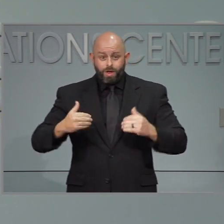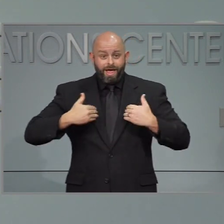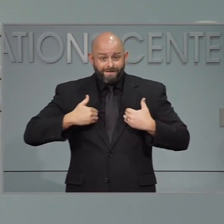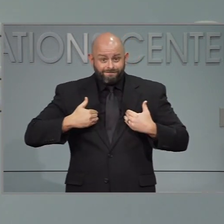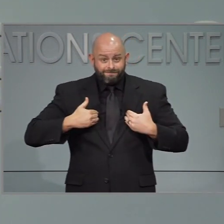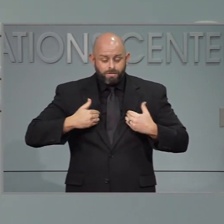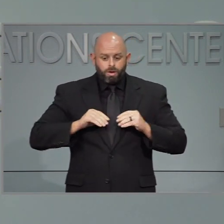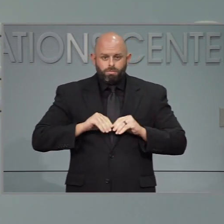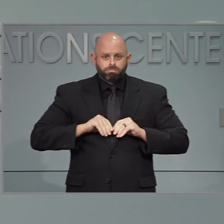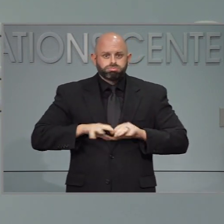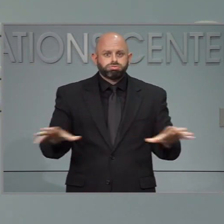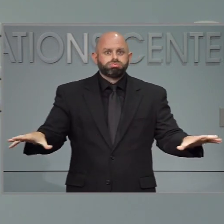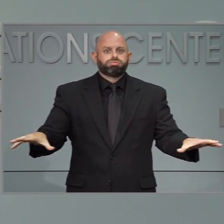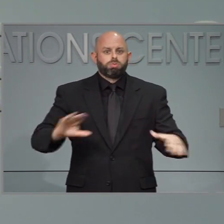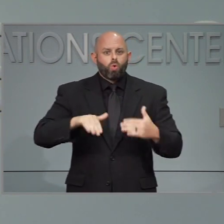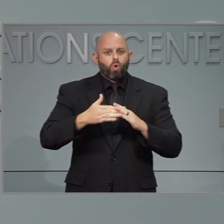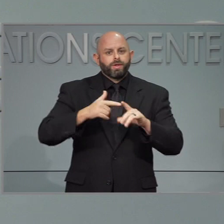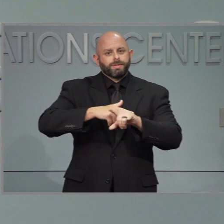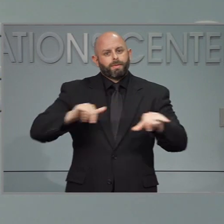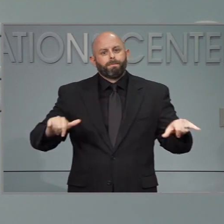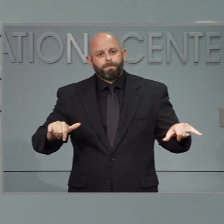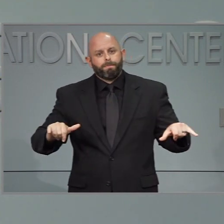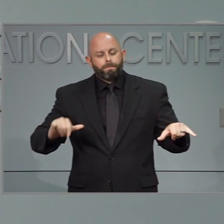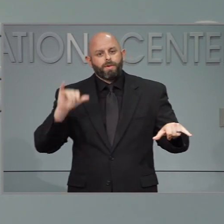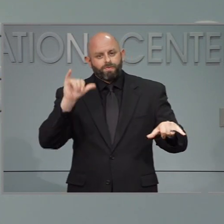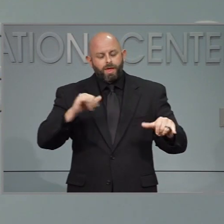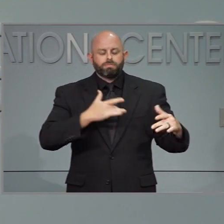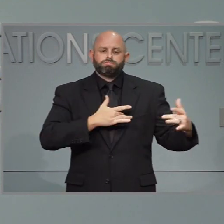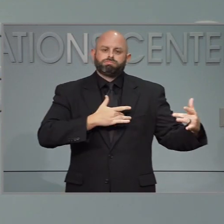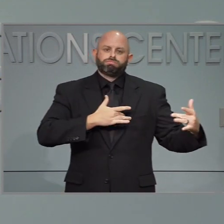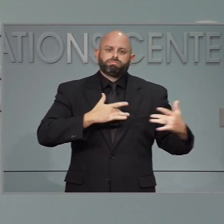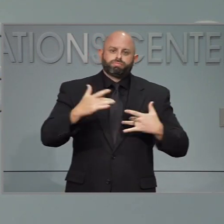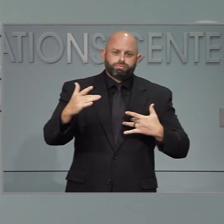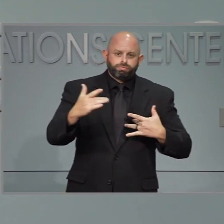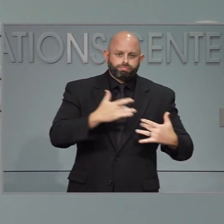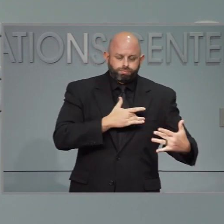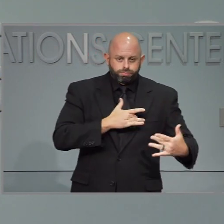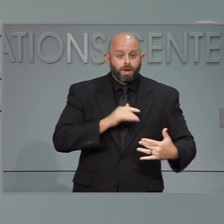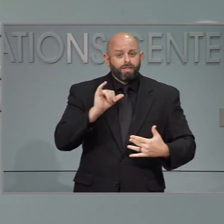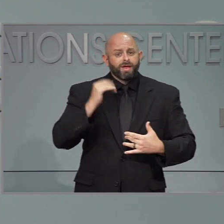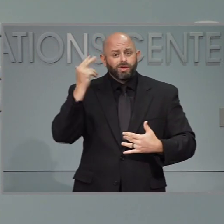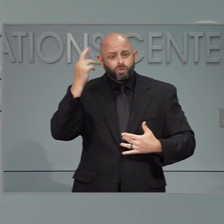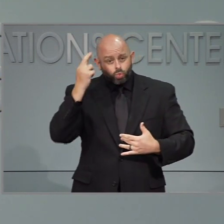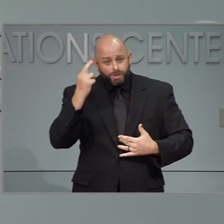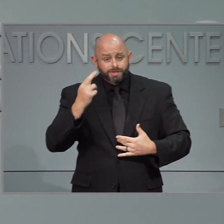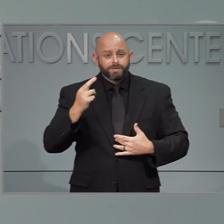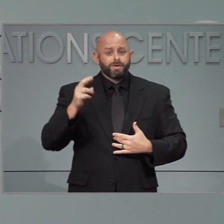propague el virus a muchas personas y entonces lo que estamos viendo más personas cuando las personas están